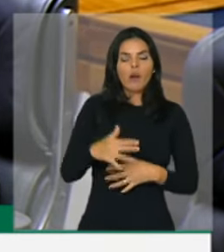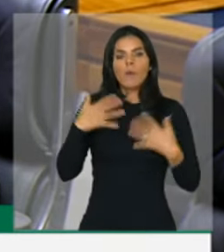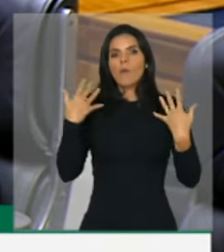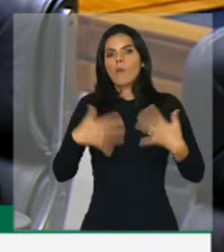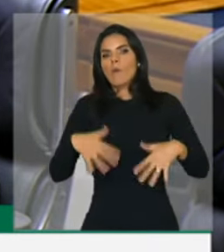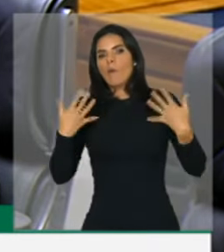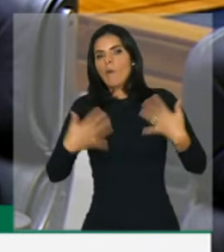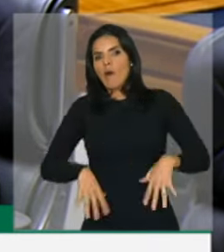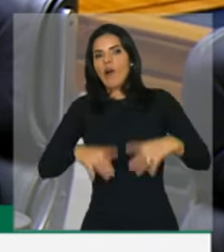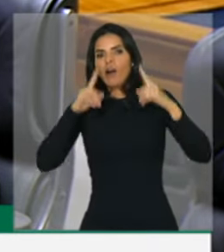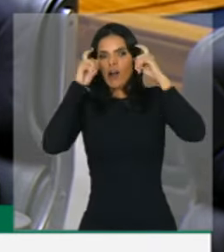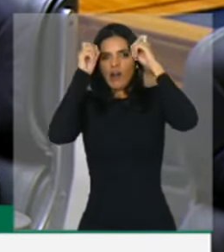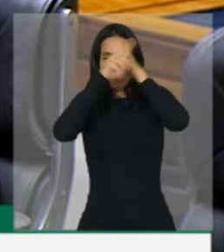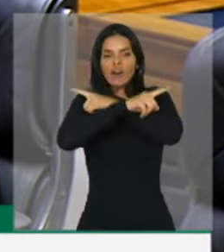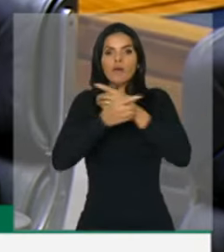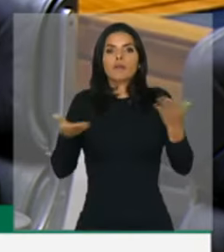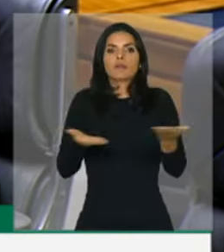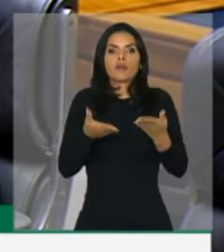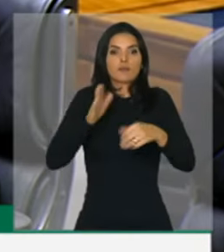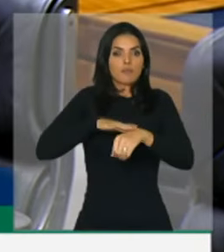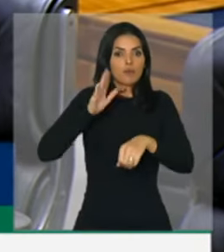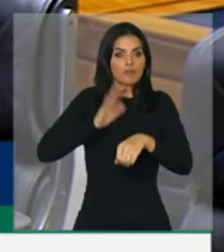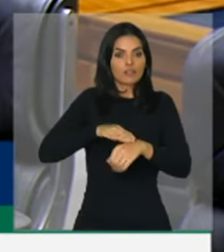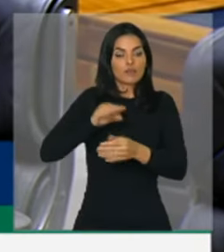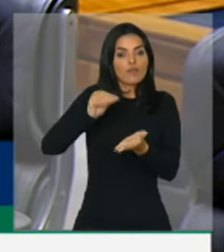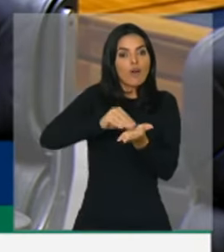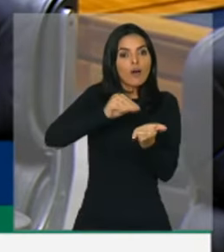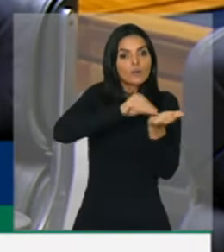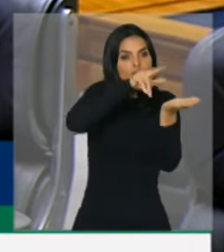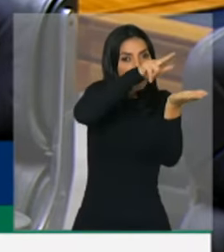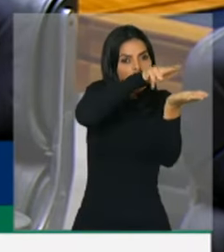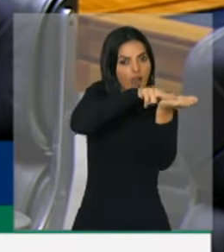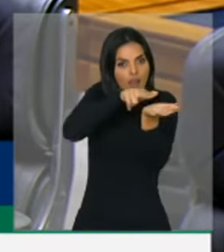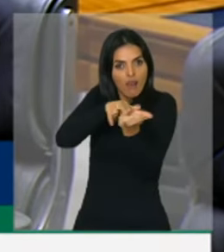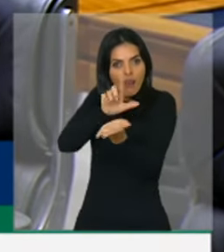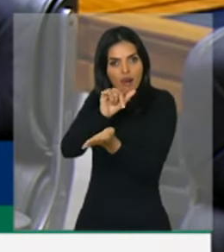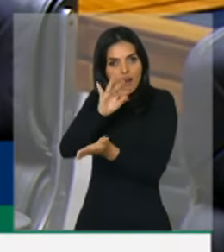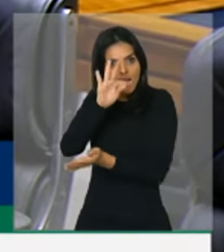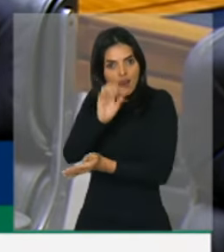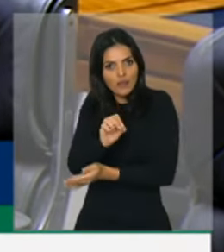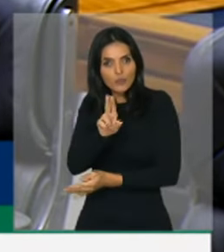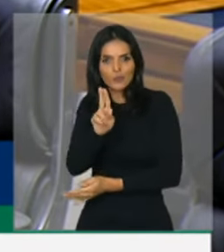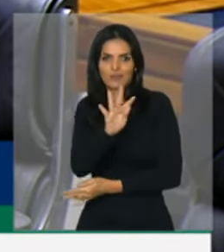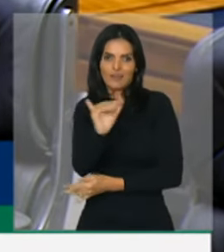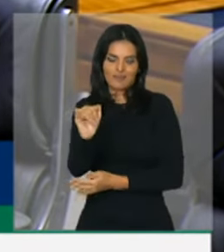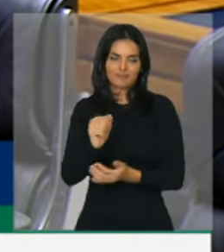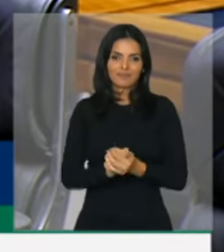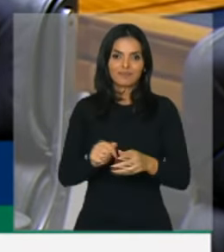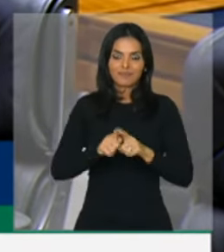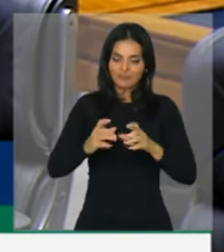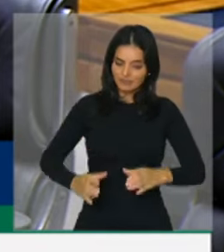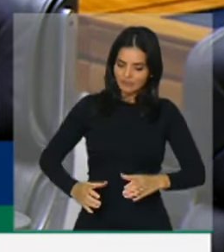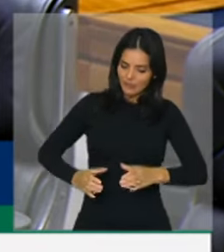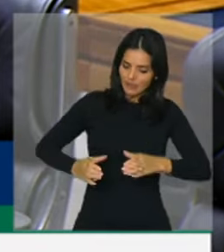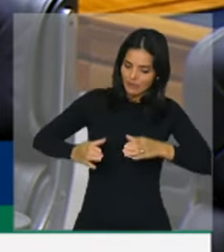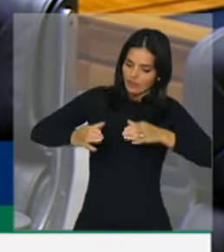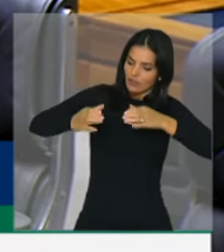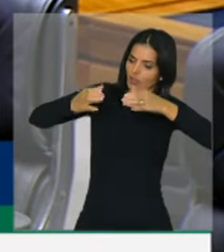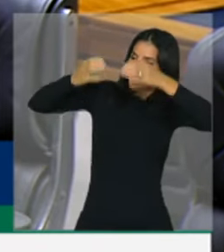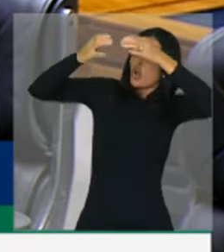A FALTA DE LEITOS DE UTI , EM ALGUMAS SITUAÇÕES A FALTA DE CILINDROS DE OXIGÊNIO. A LOGÍSTICA É DIFERENTE DA